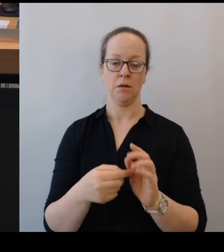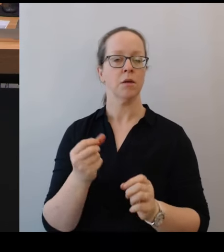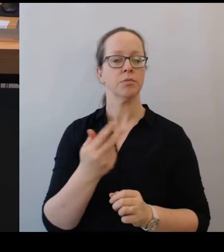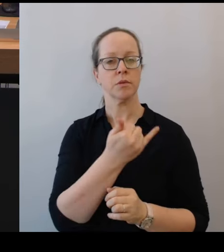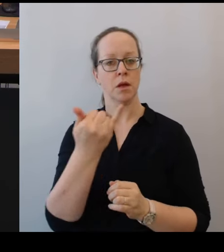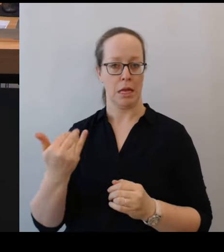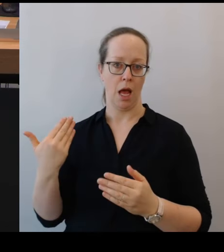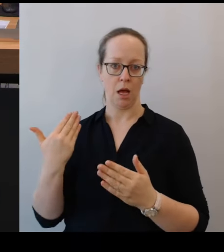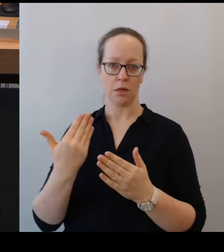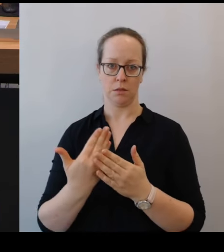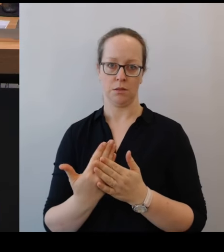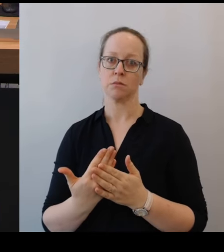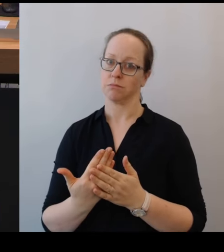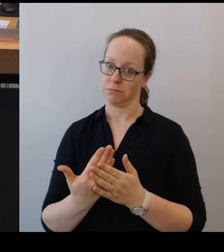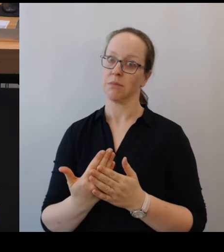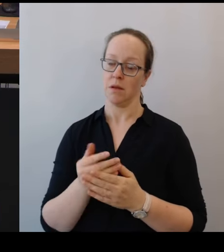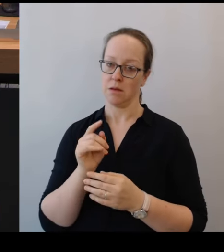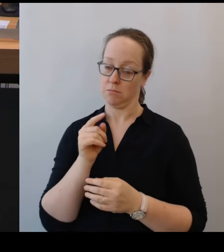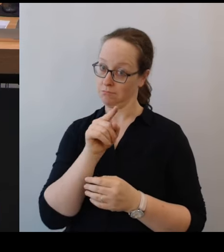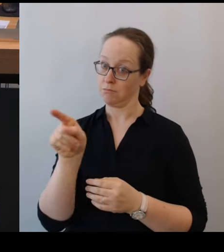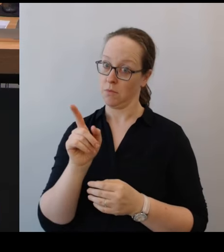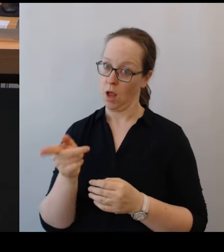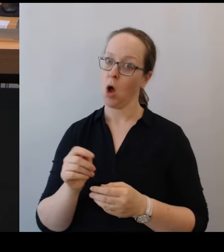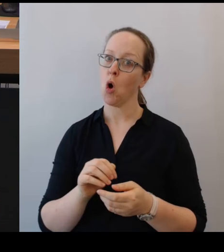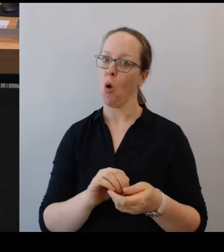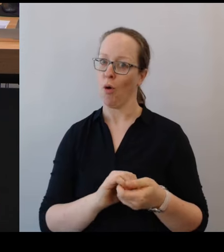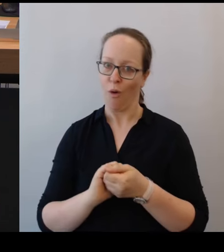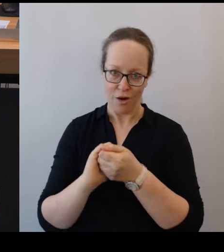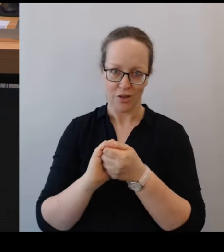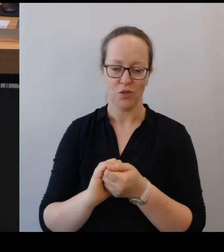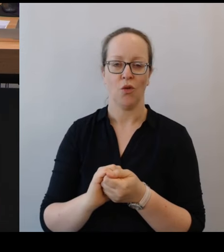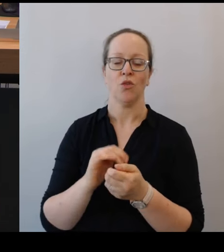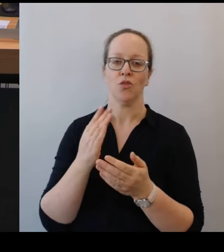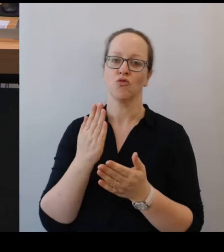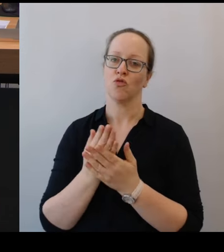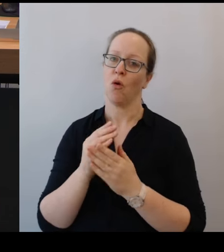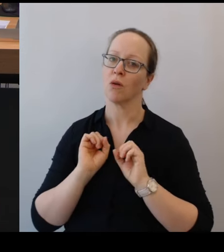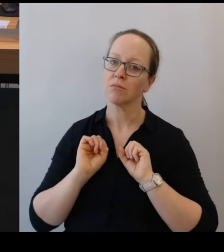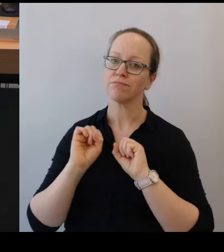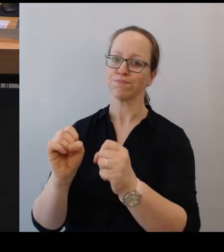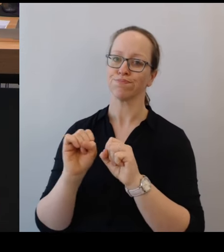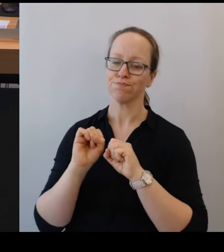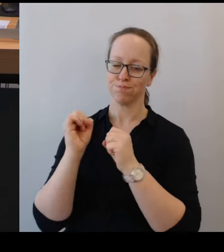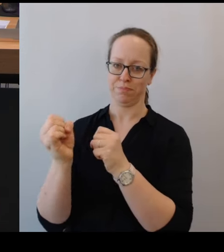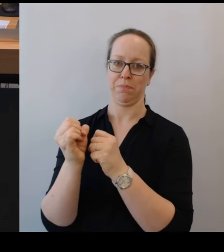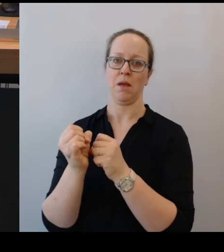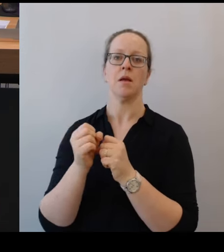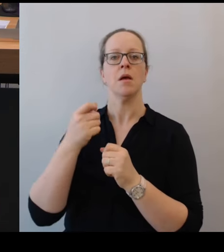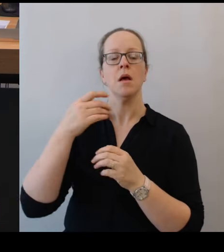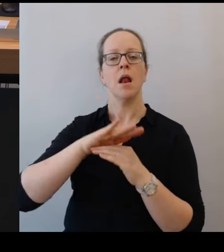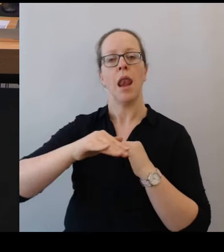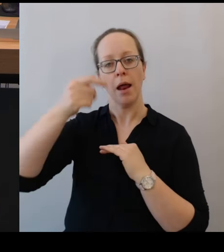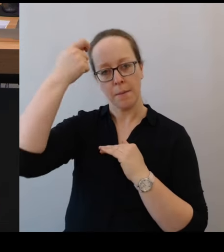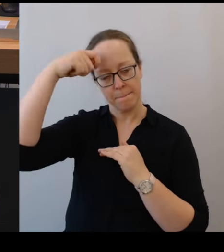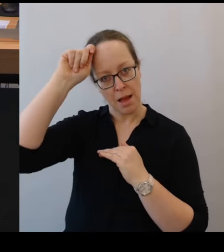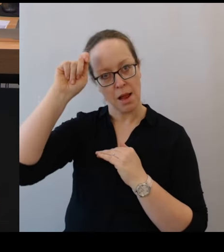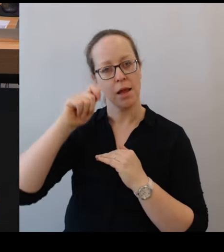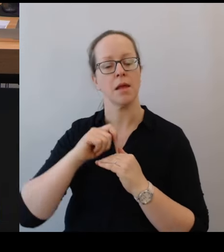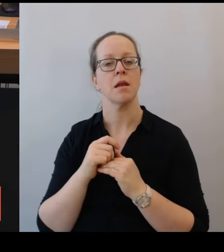dafür getan und versucht, auch die Ausbildung im Land Berlin zu stärken. Wir haben alle ja gesehen, auch was die Zahlen derer angeht, die in